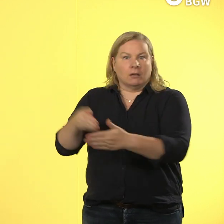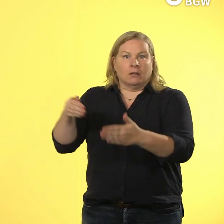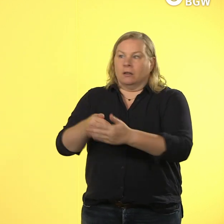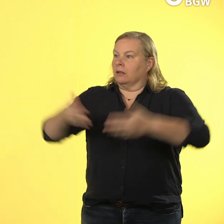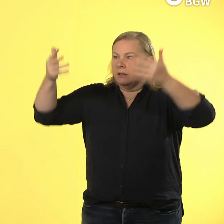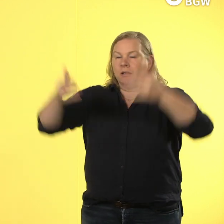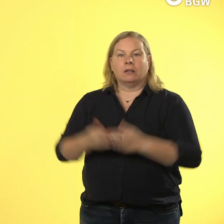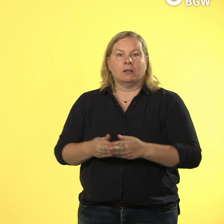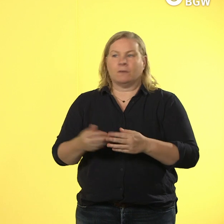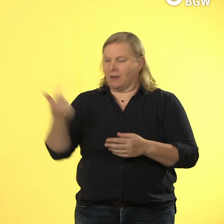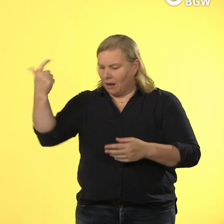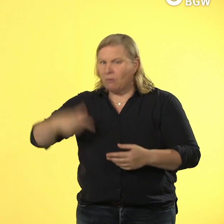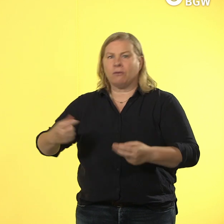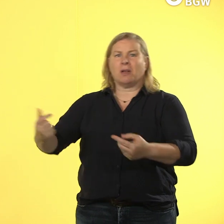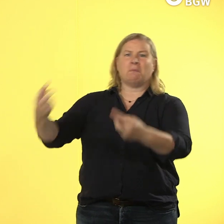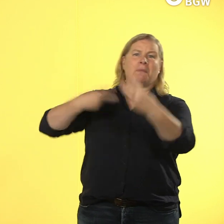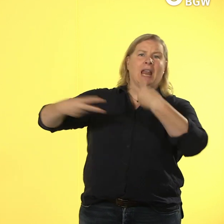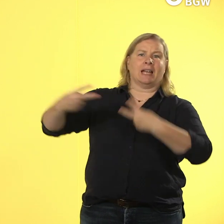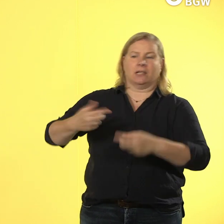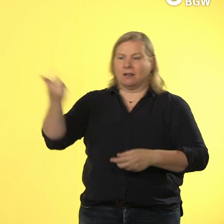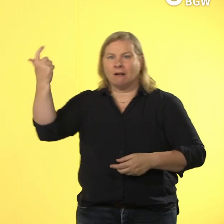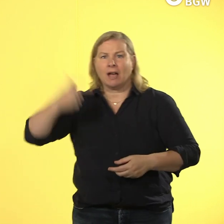und ich etwas voraktiviert in die Situation reingehe,